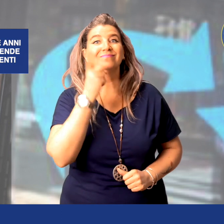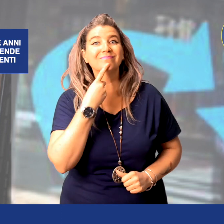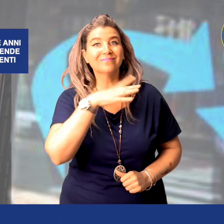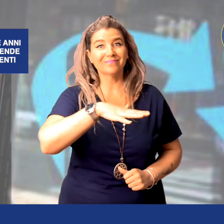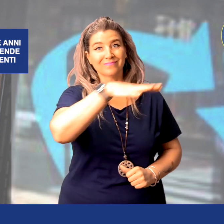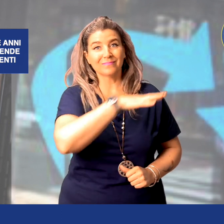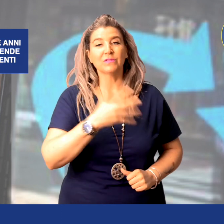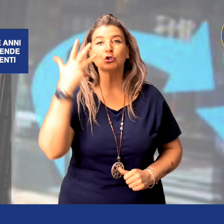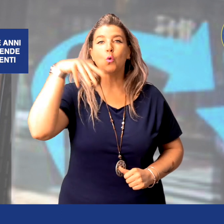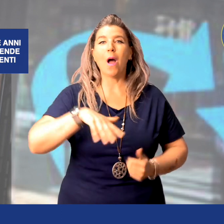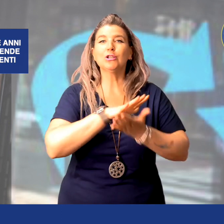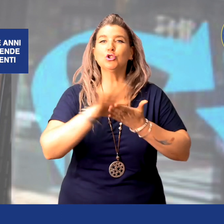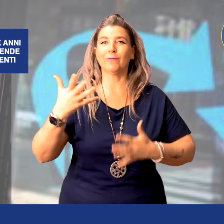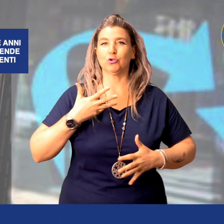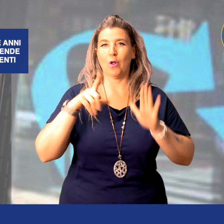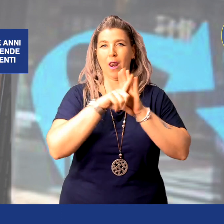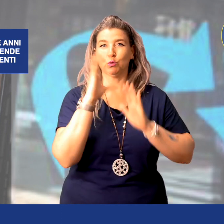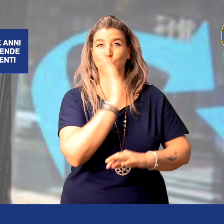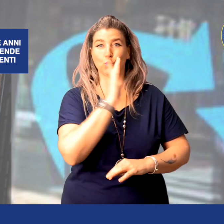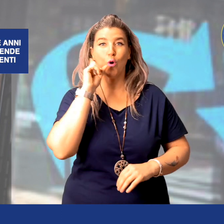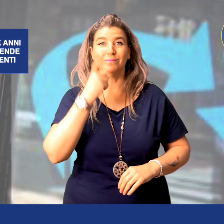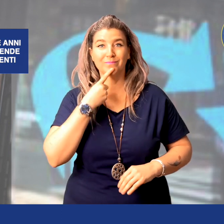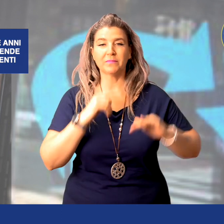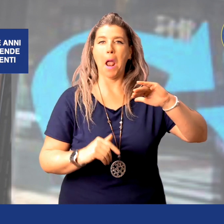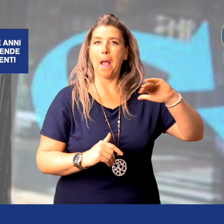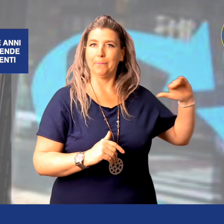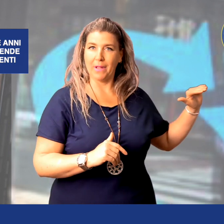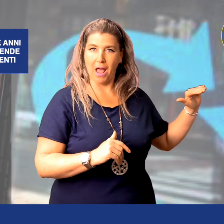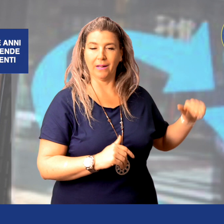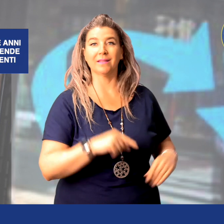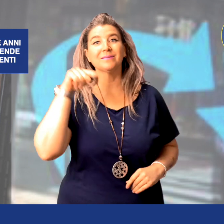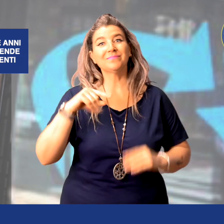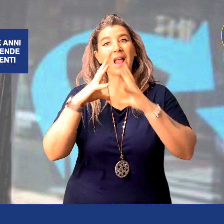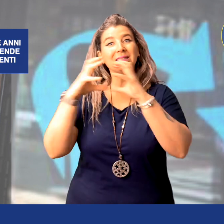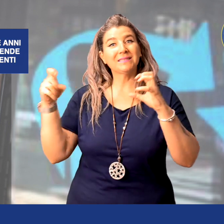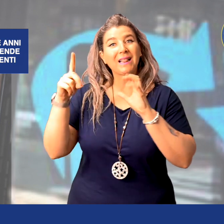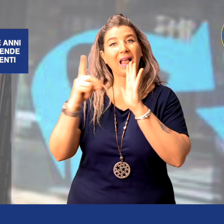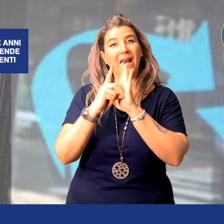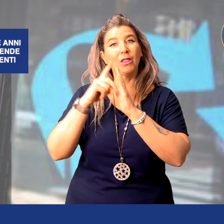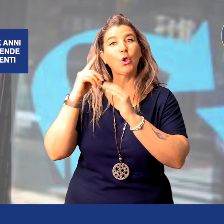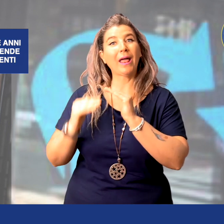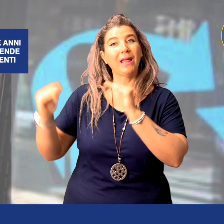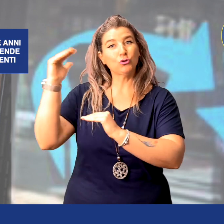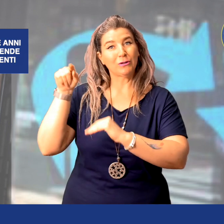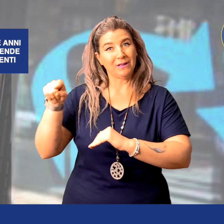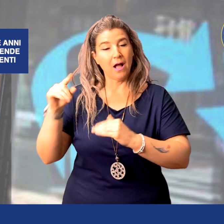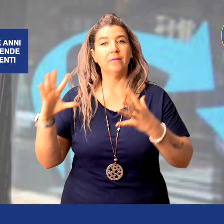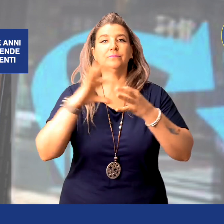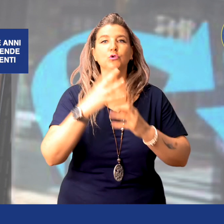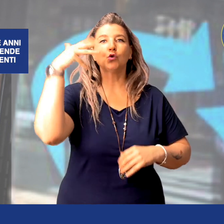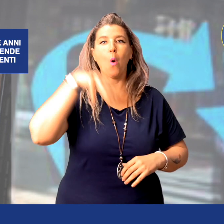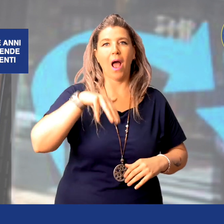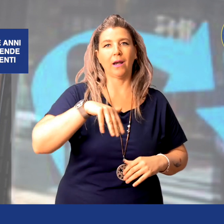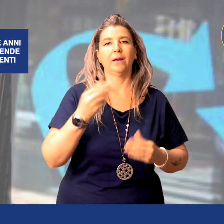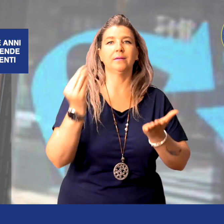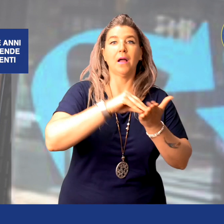Le persone sorde hanno 5 anni di scivolo a parte. Le aziende che usufruiscono il decreto crescita